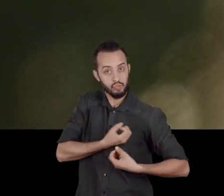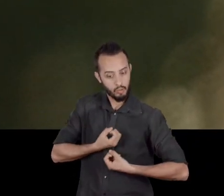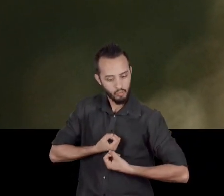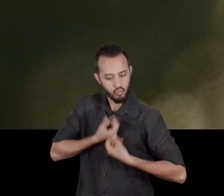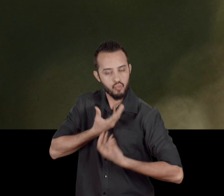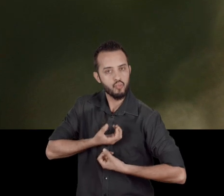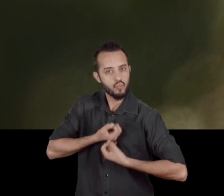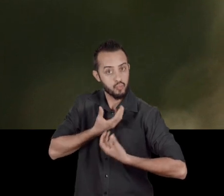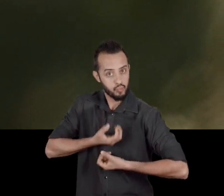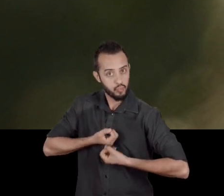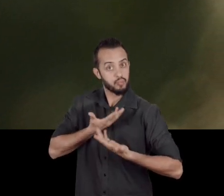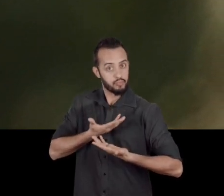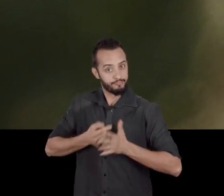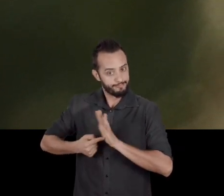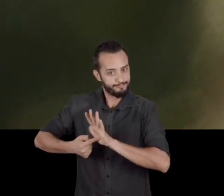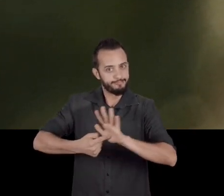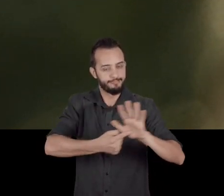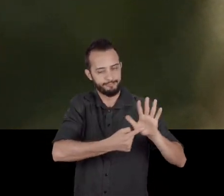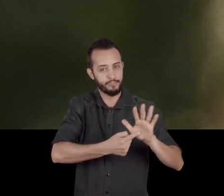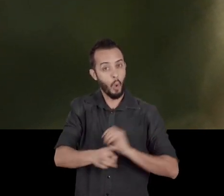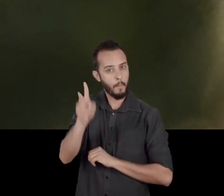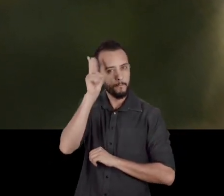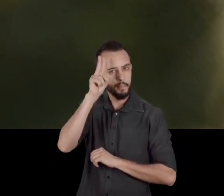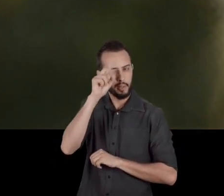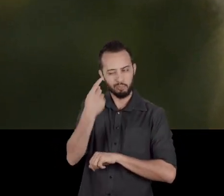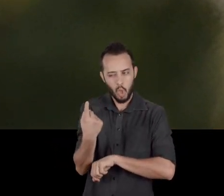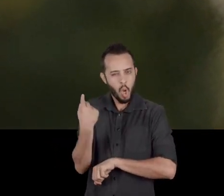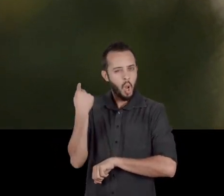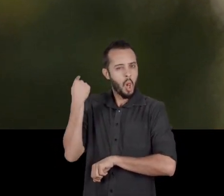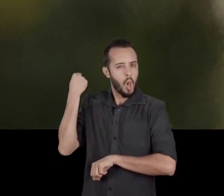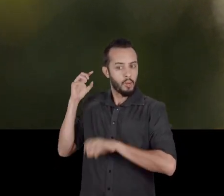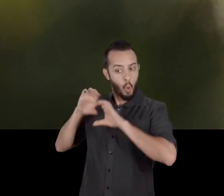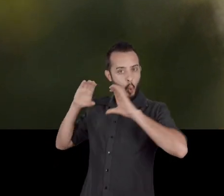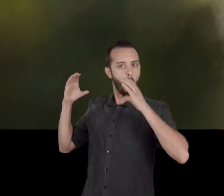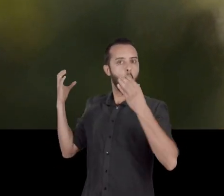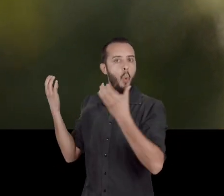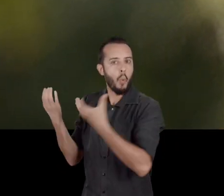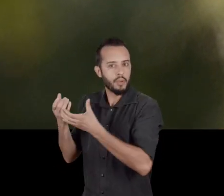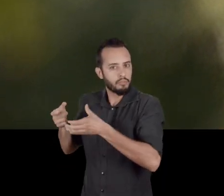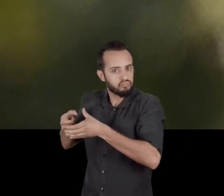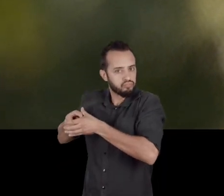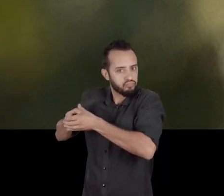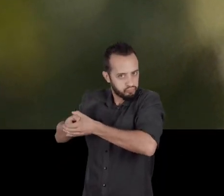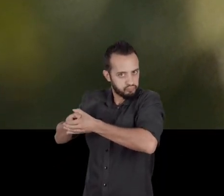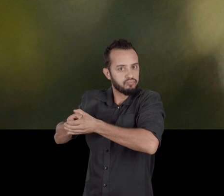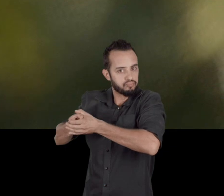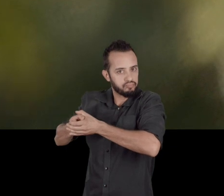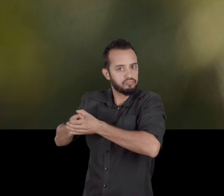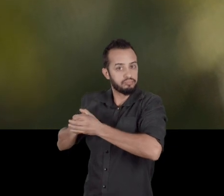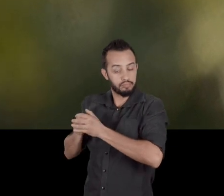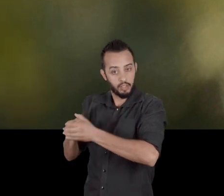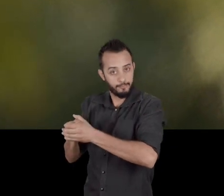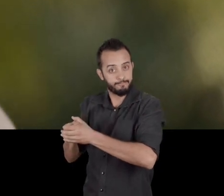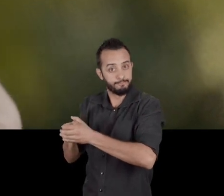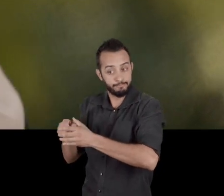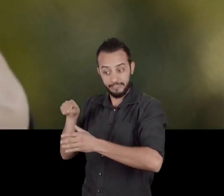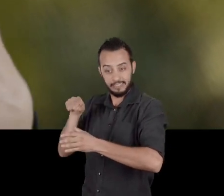e aí e inclusive de um ponto de vista mais histórico, nós tínhamos antigamente comunidades menores.